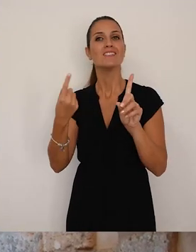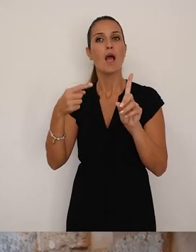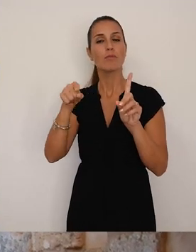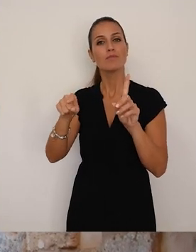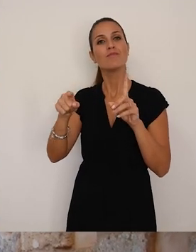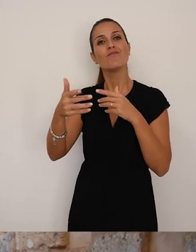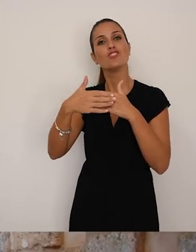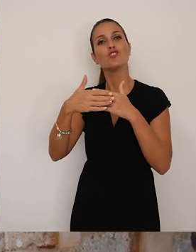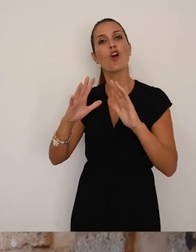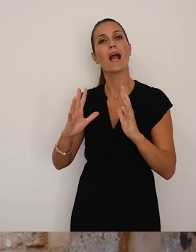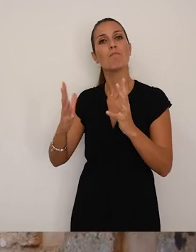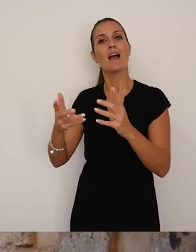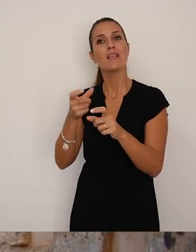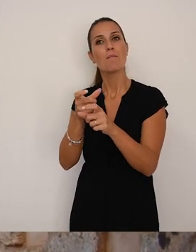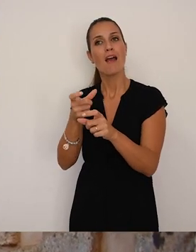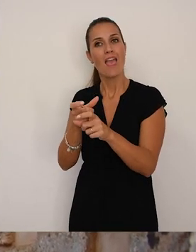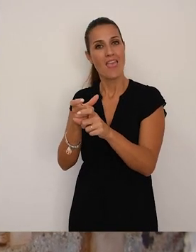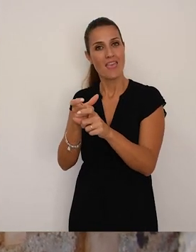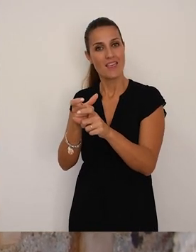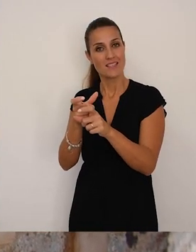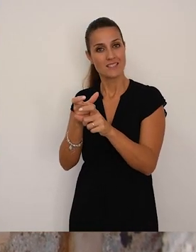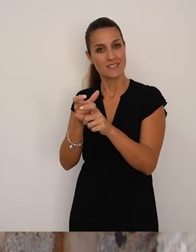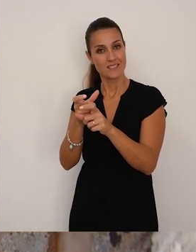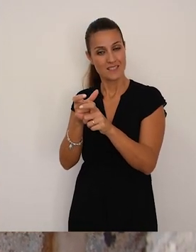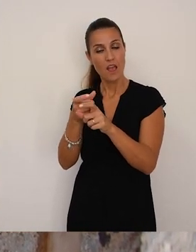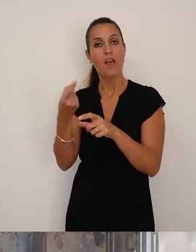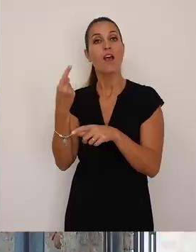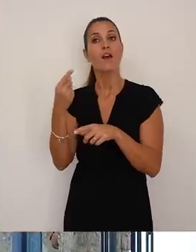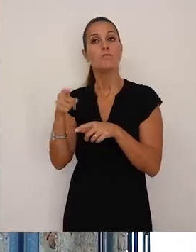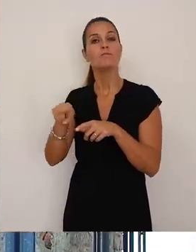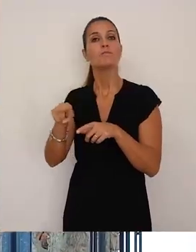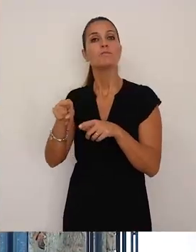Pietro, posizionata verso le campagne del paese, tra i monumenti religiosi più vetusti